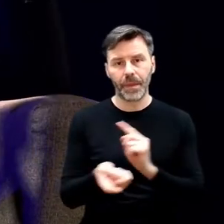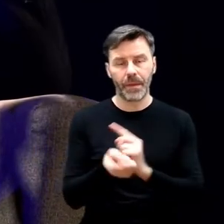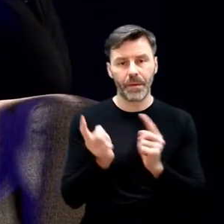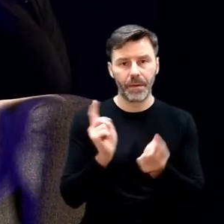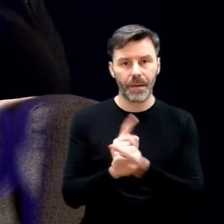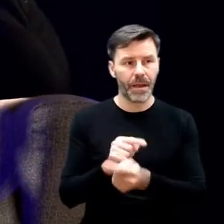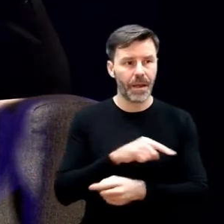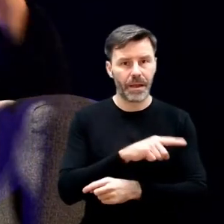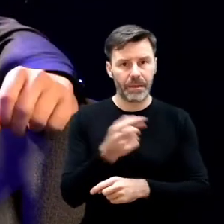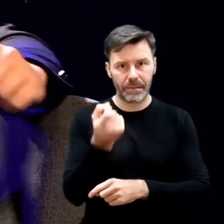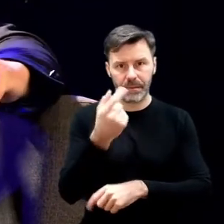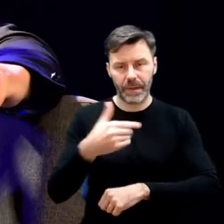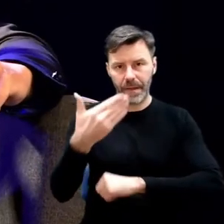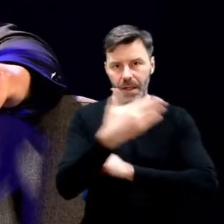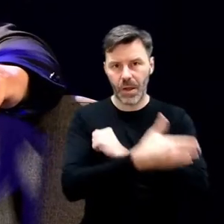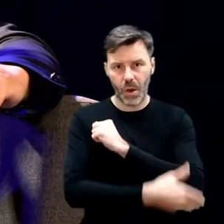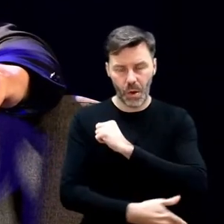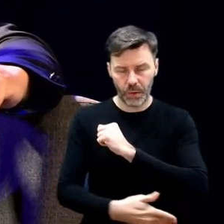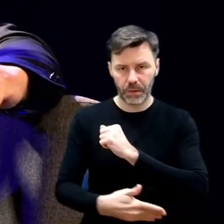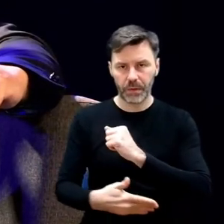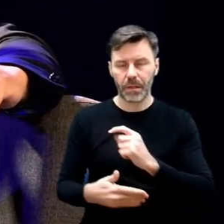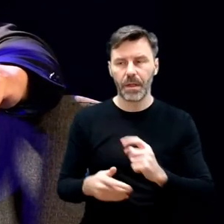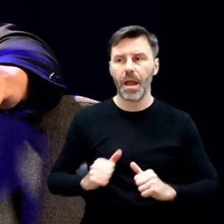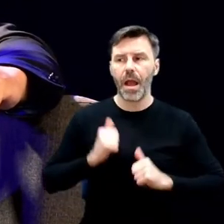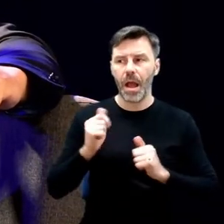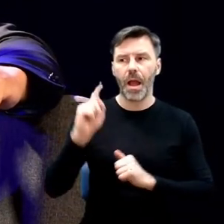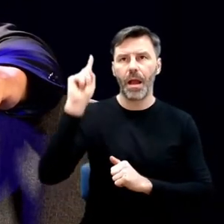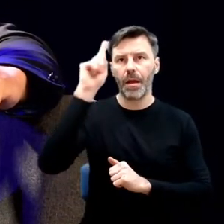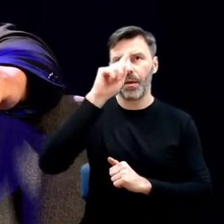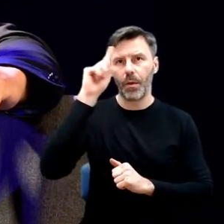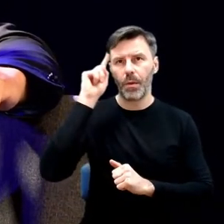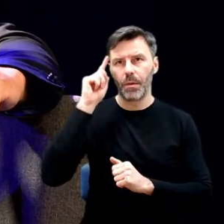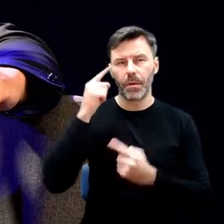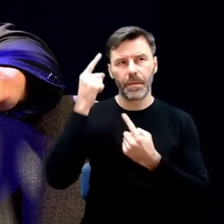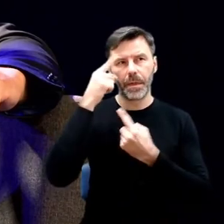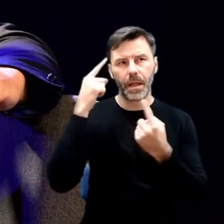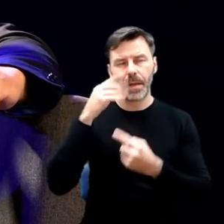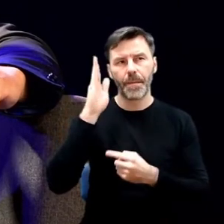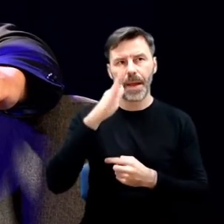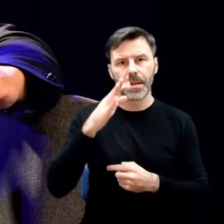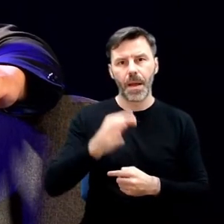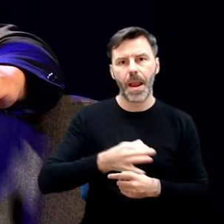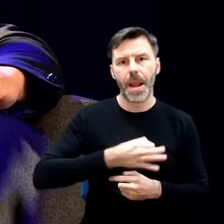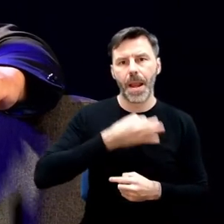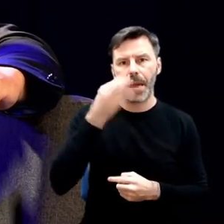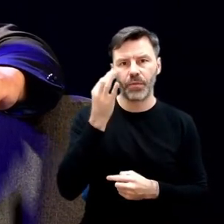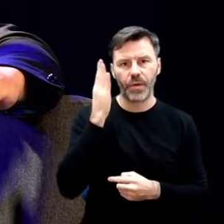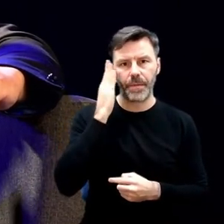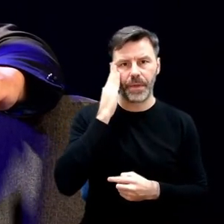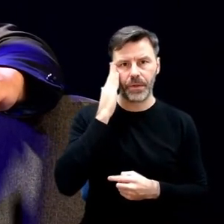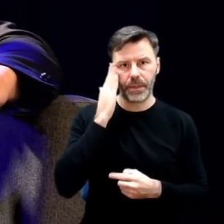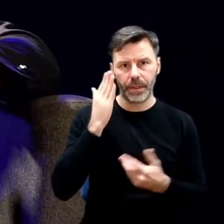wyszli z wizją mieszkań nieco lepszych niż te, z których obecnie Polacy zmuszeni są korzystać.